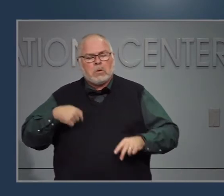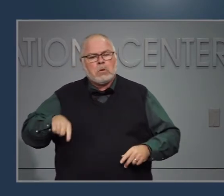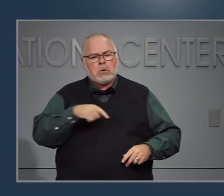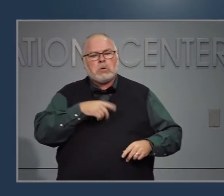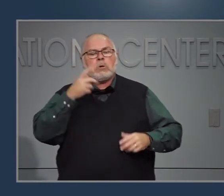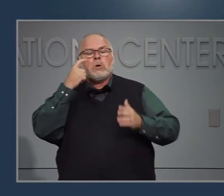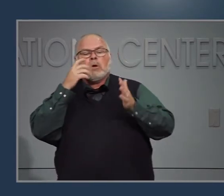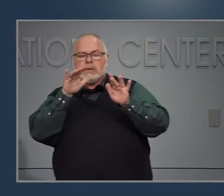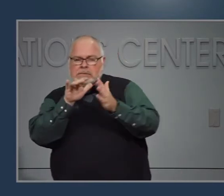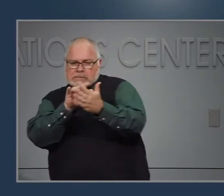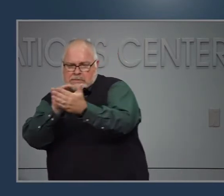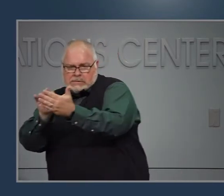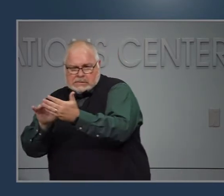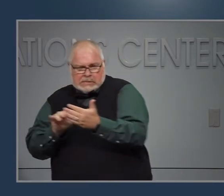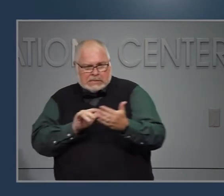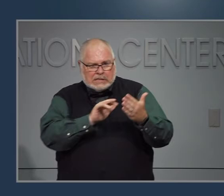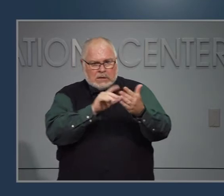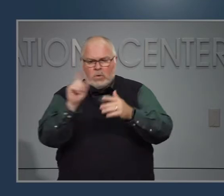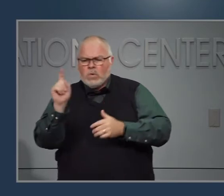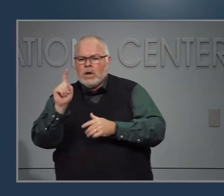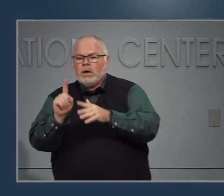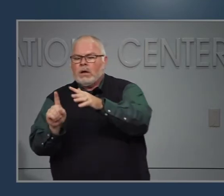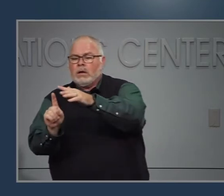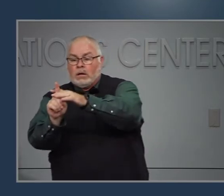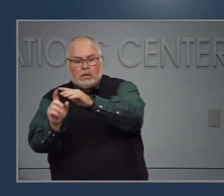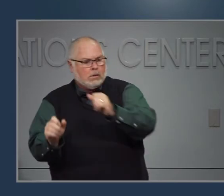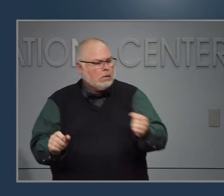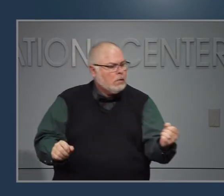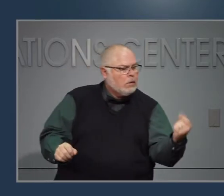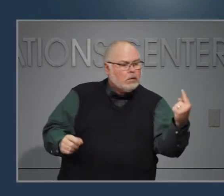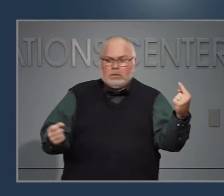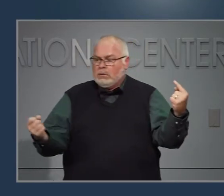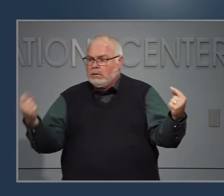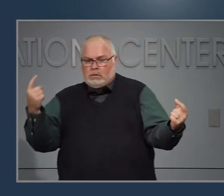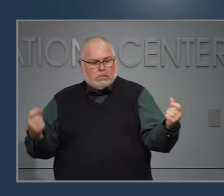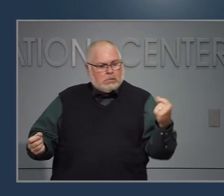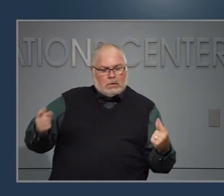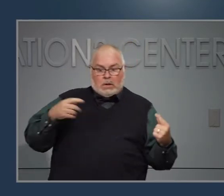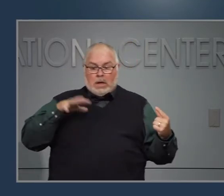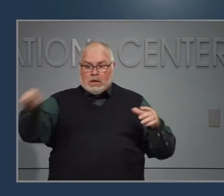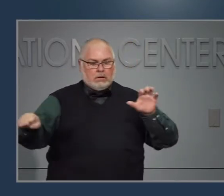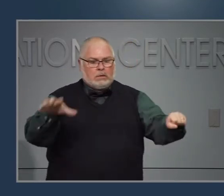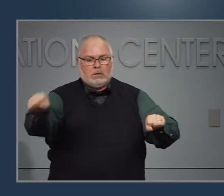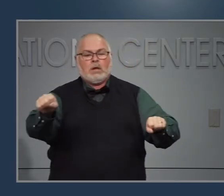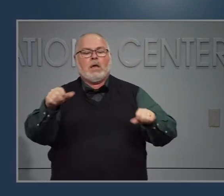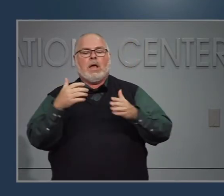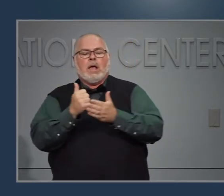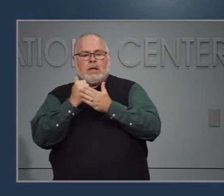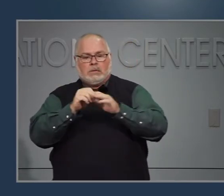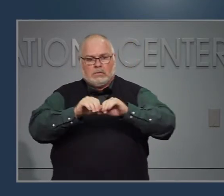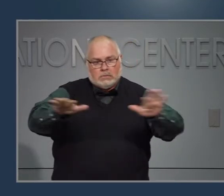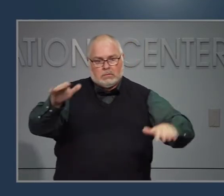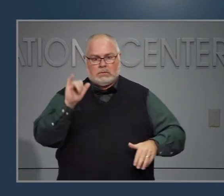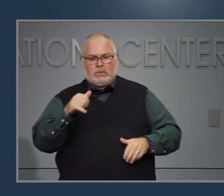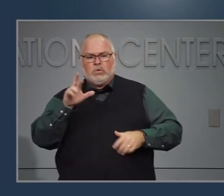identificar casos asintomáticos tempranamente y prevenir la propagación a los residentes